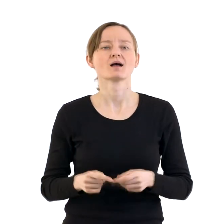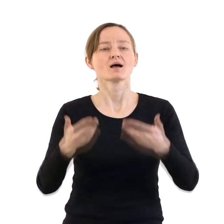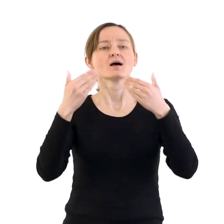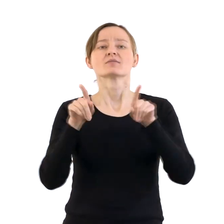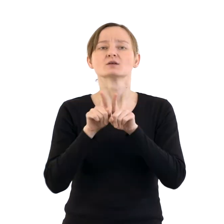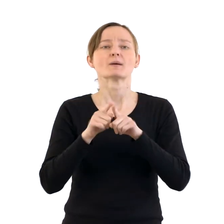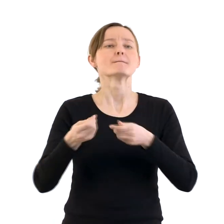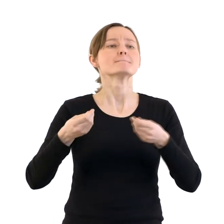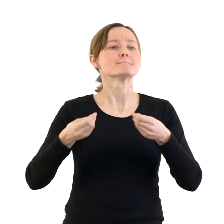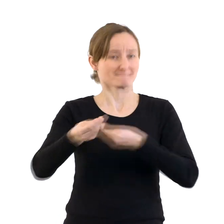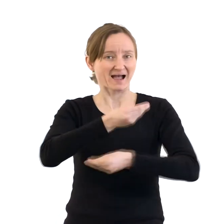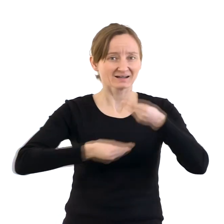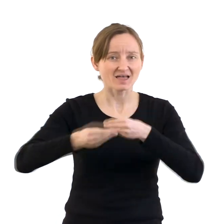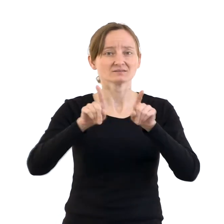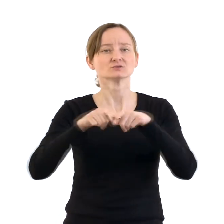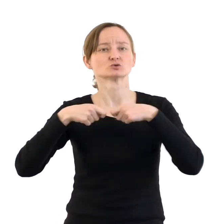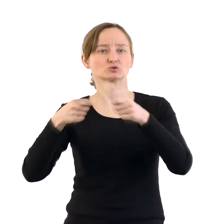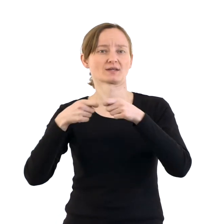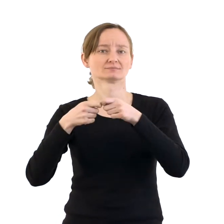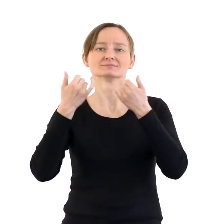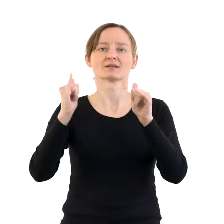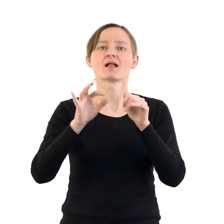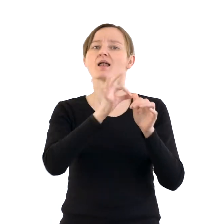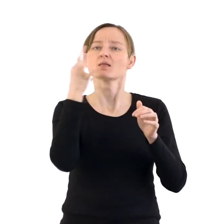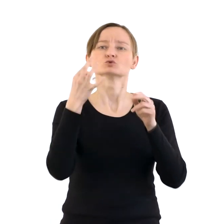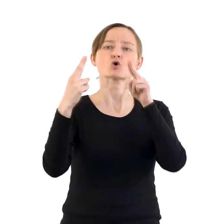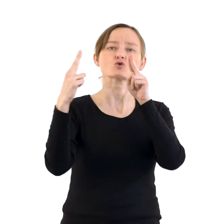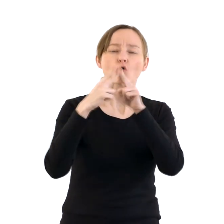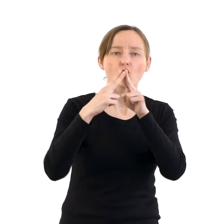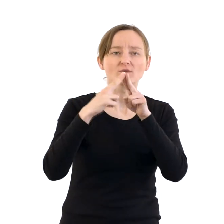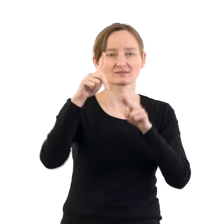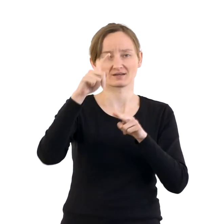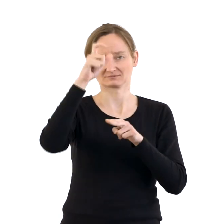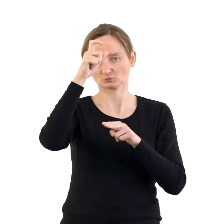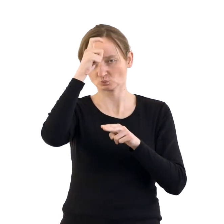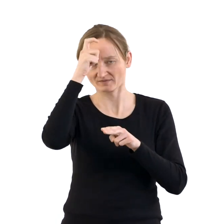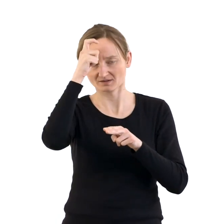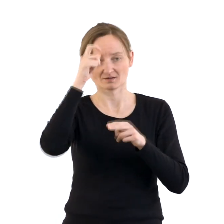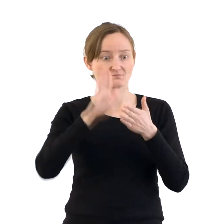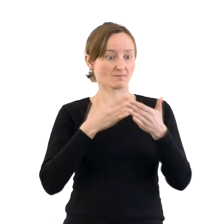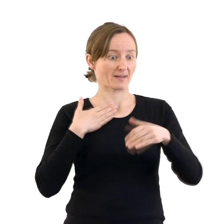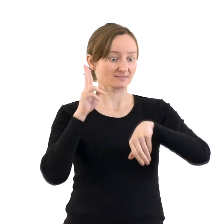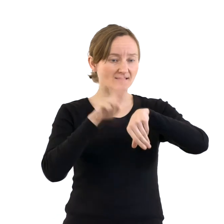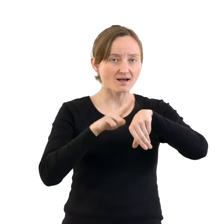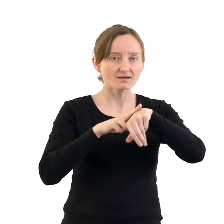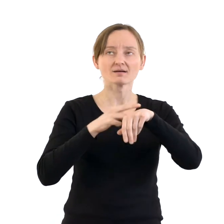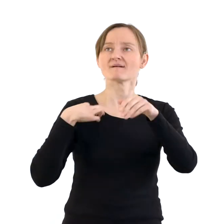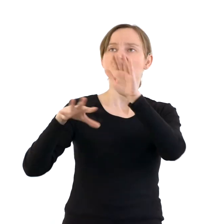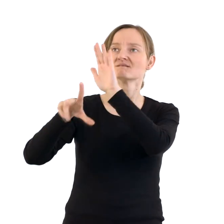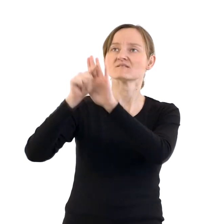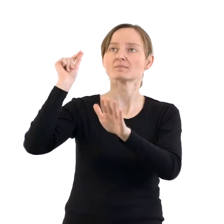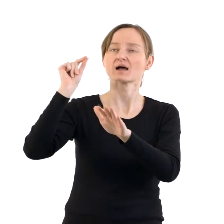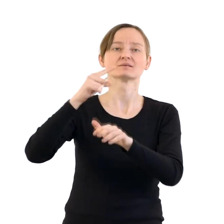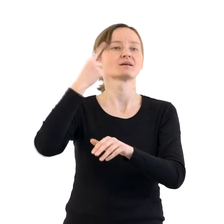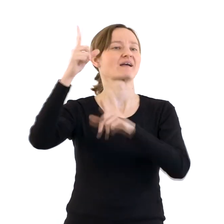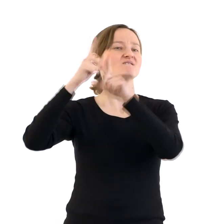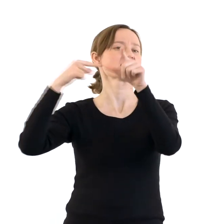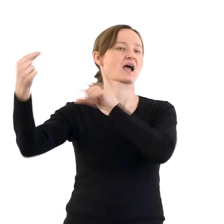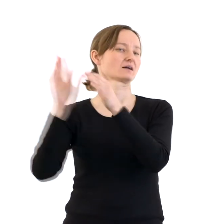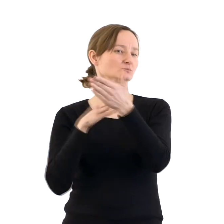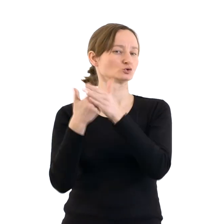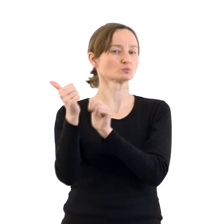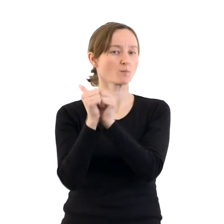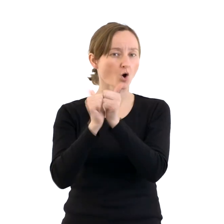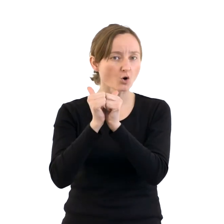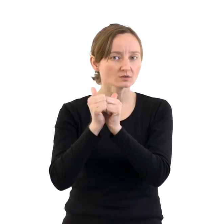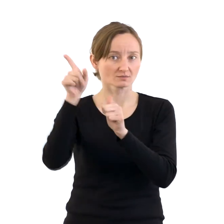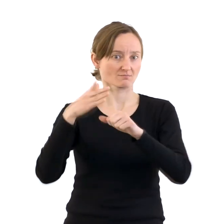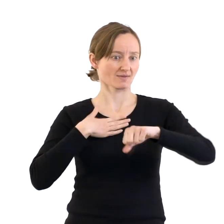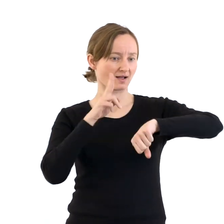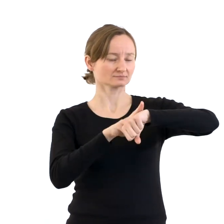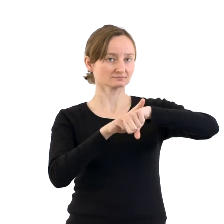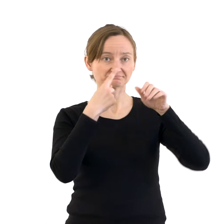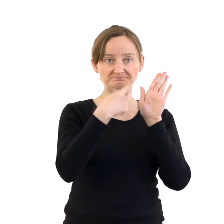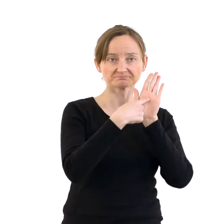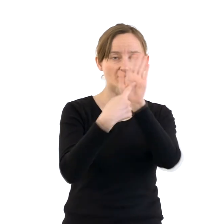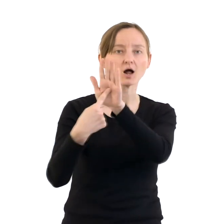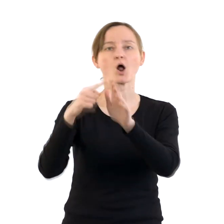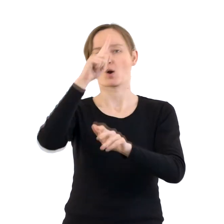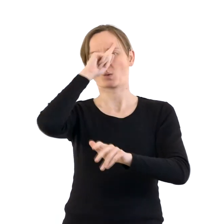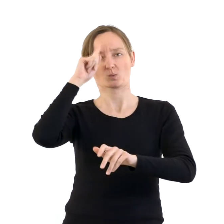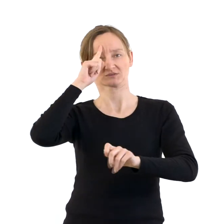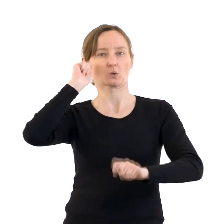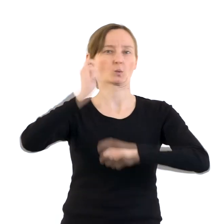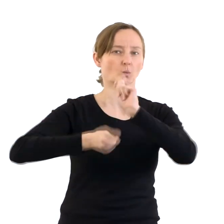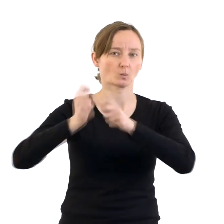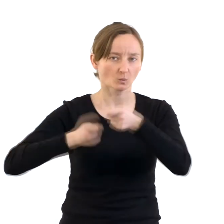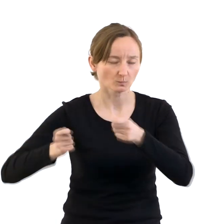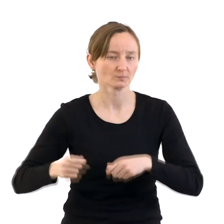marketingu i sprzedaży (lepszy kontakt z klientem, produkt chętniej kupowany przez ludzi)